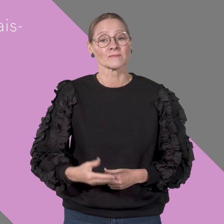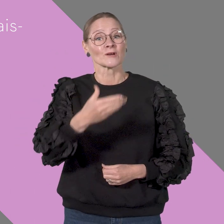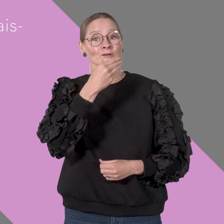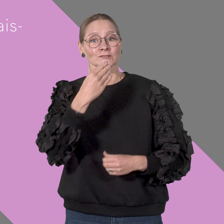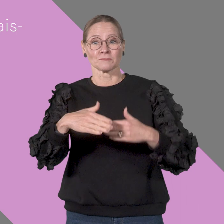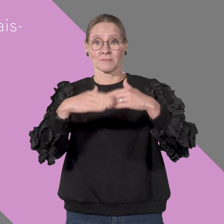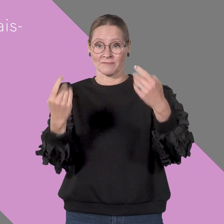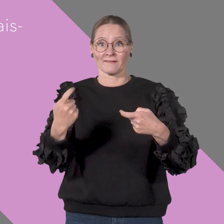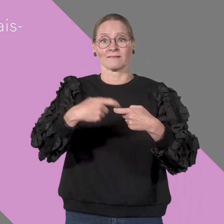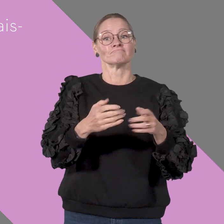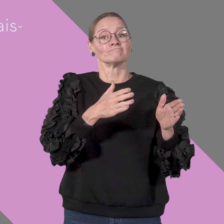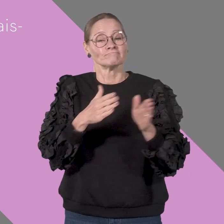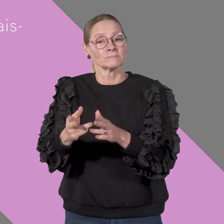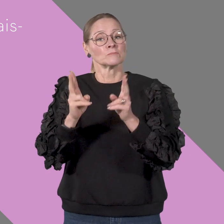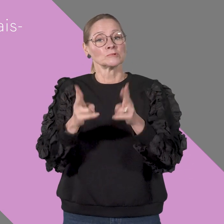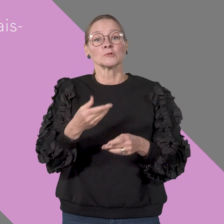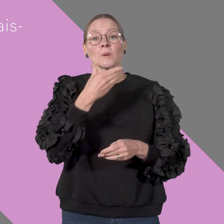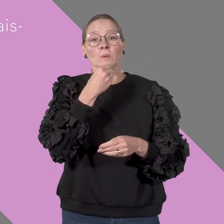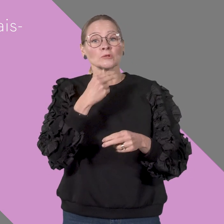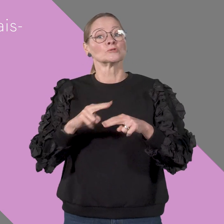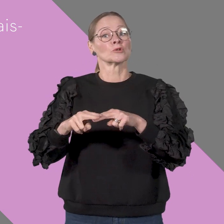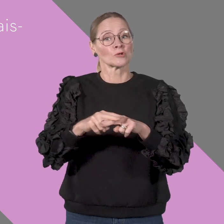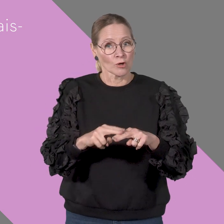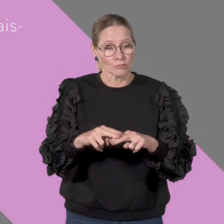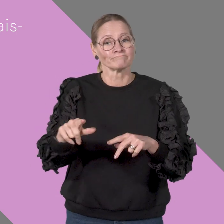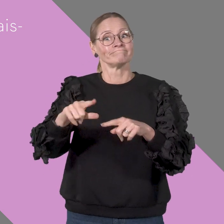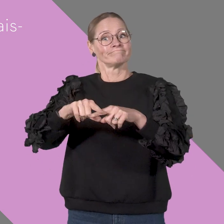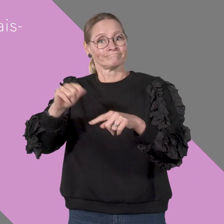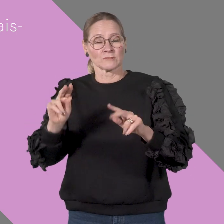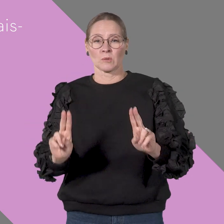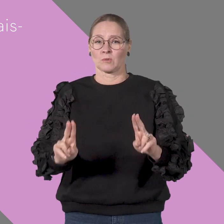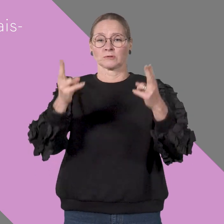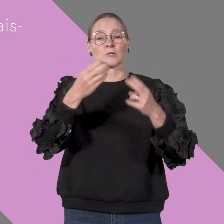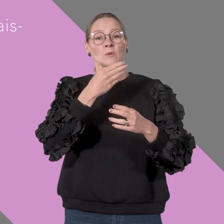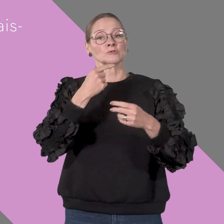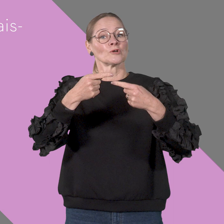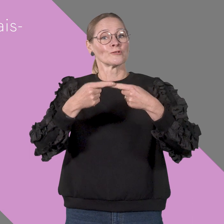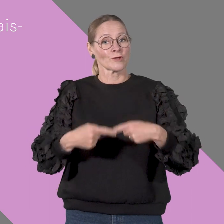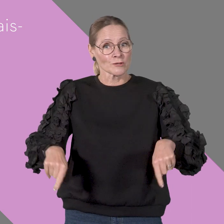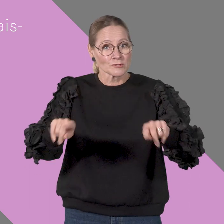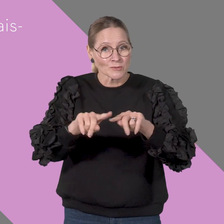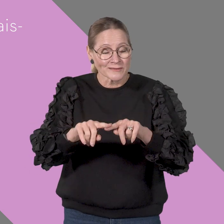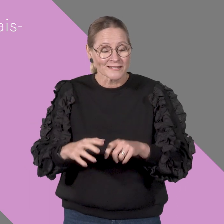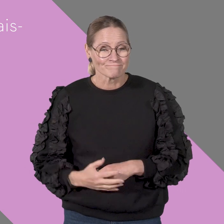Nuorisopäivien yhteydessä järjestettiin myös nuorisokokous, - joka valitsi uuden nuorisotoimikunnan.